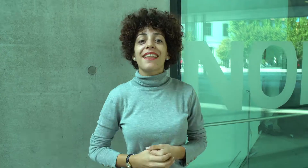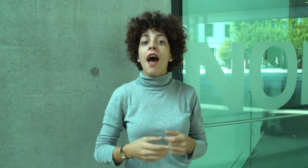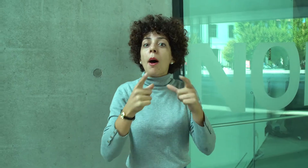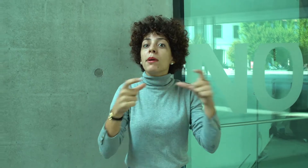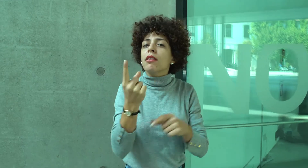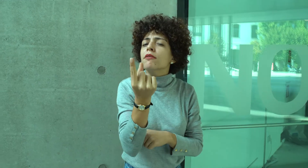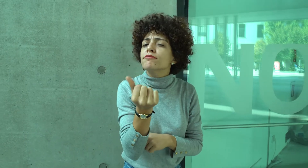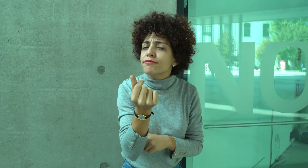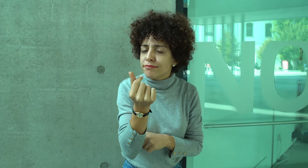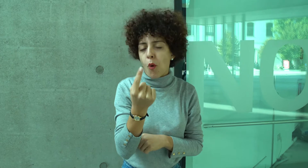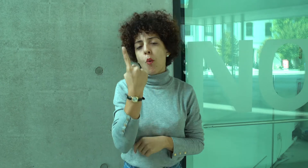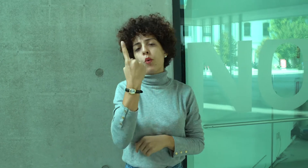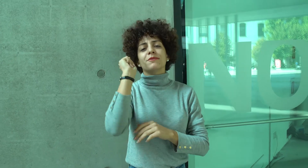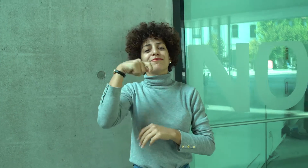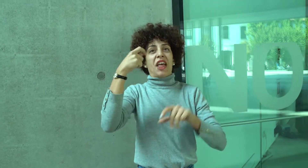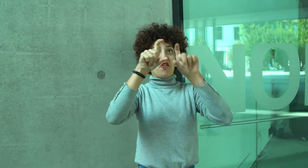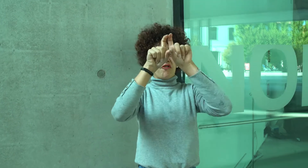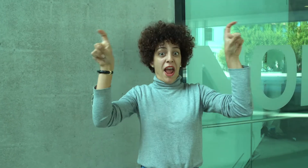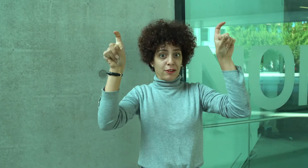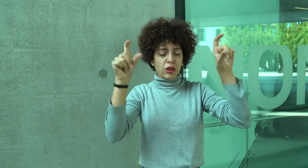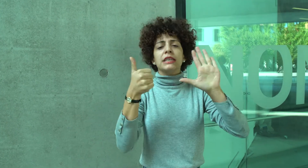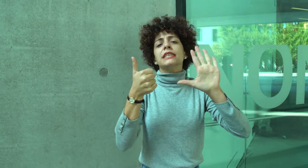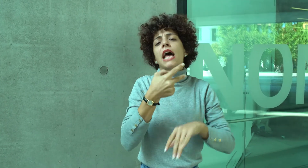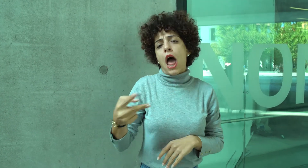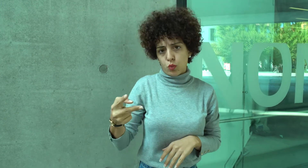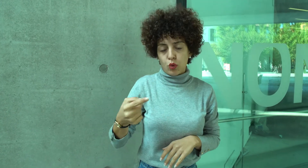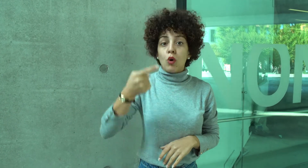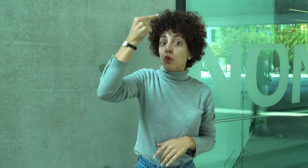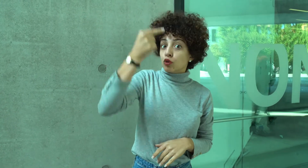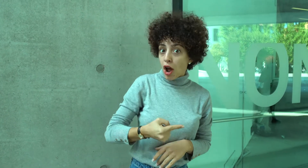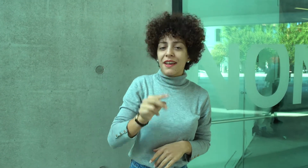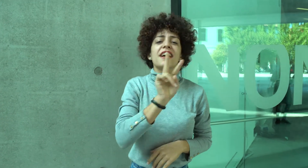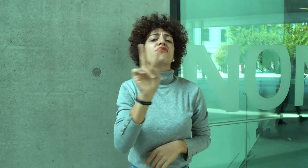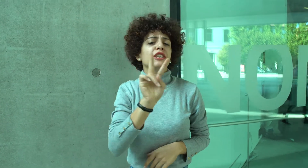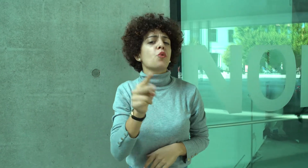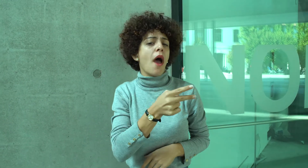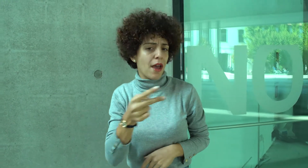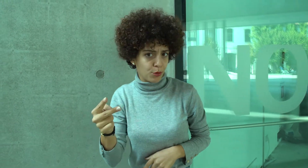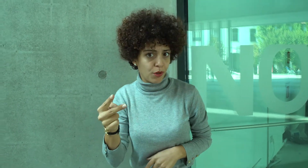Per assistere alla proiezione di un solo film, il costo è di 6 euro. Per quello giornaliero il costo è di 22 euro,